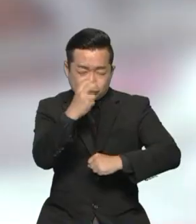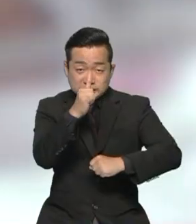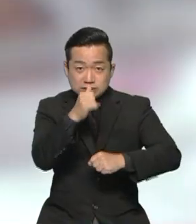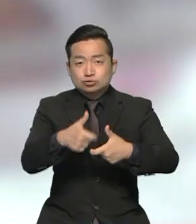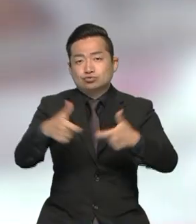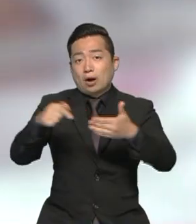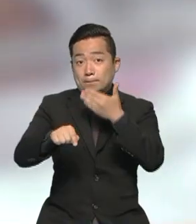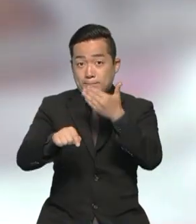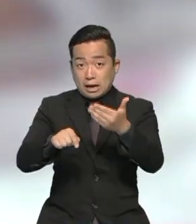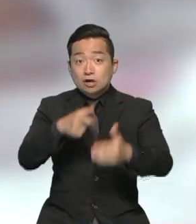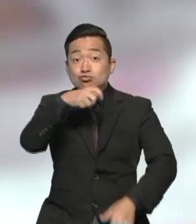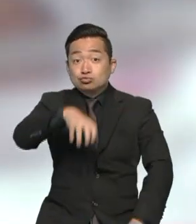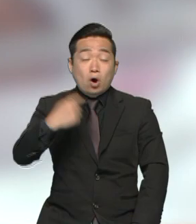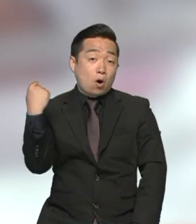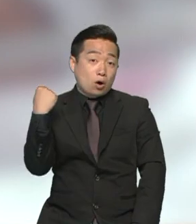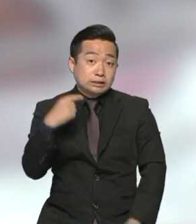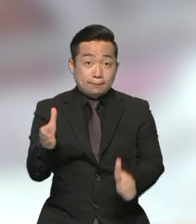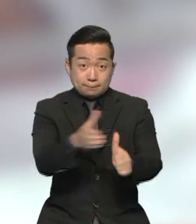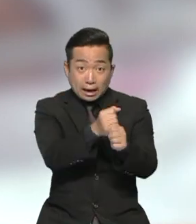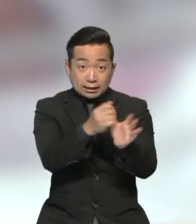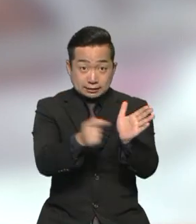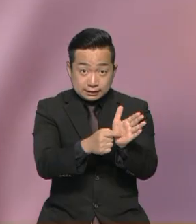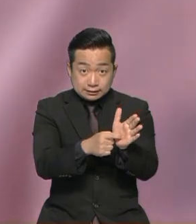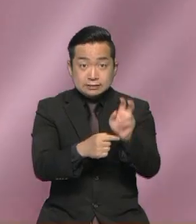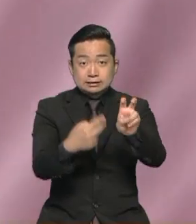어제 수원에서 긴급체포한 20대 친모 B 씨에 대한 수사도 이어지고 있습니다.